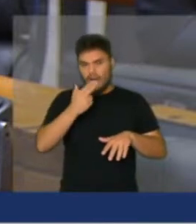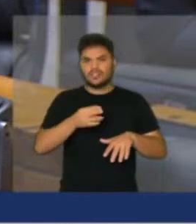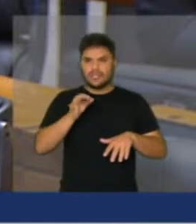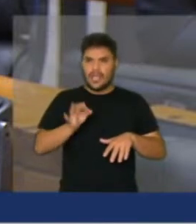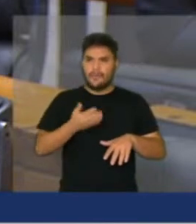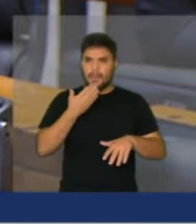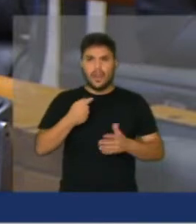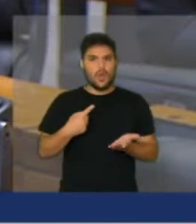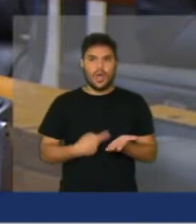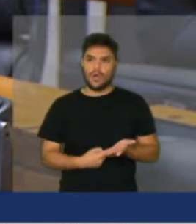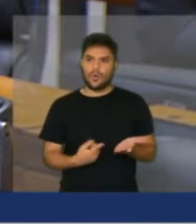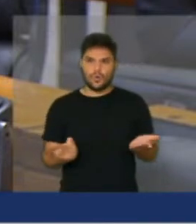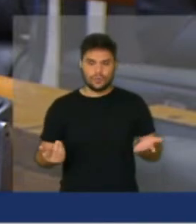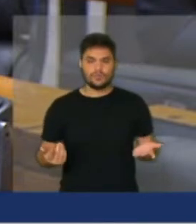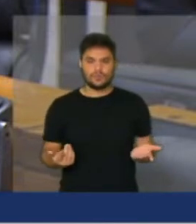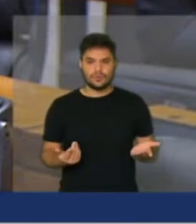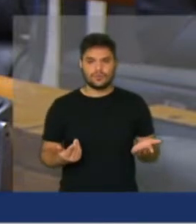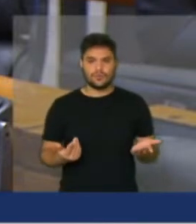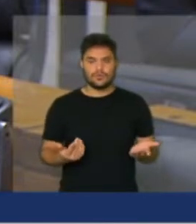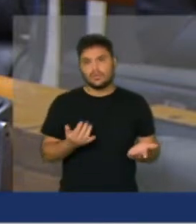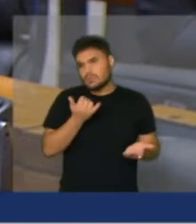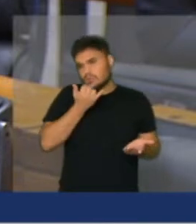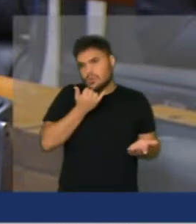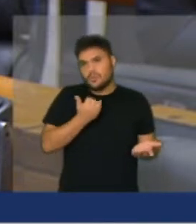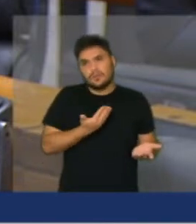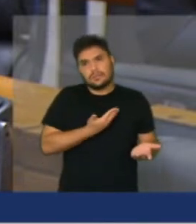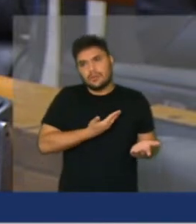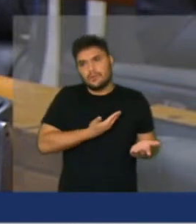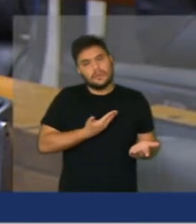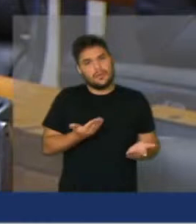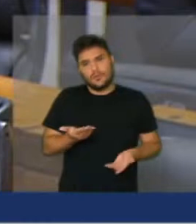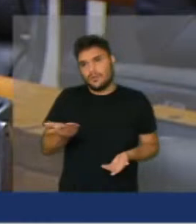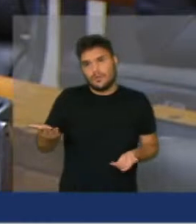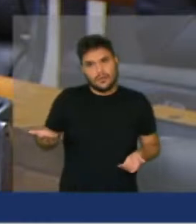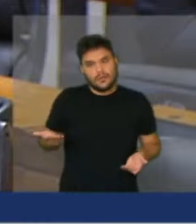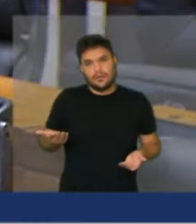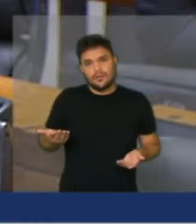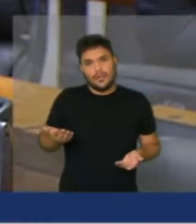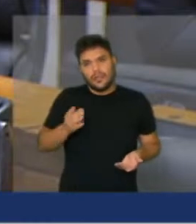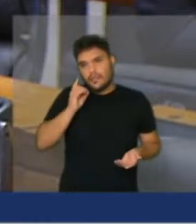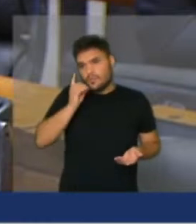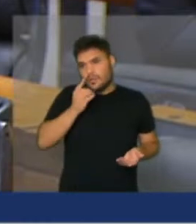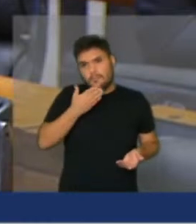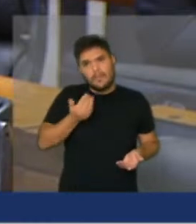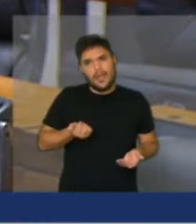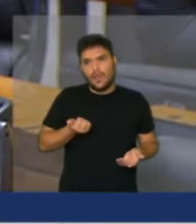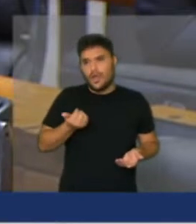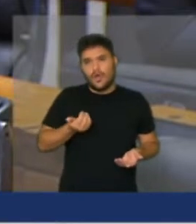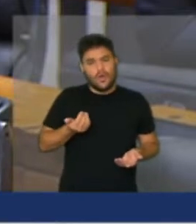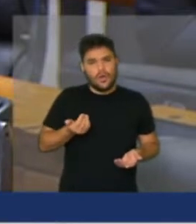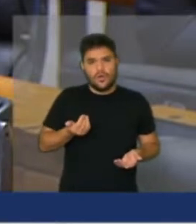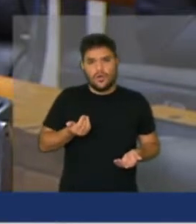ACORDO MELHOR DO QUE ESSE, ME PERDOEM MEUS NOBRES COLEGAS DEPUTADOS, PARTINDO DESSE PRINCÍPIO, E ATÉ PARA AJUDAR NA CONFECÇÃO DESTE ACORDO,